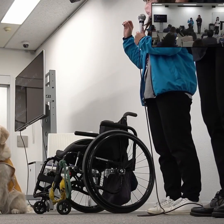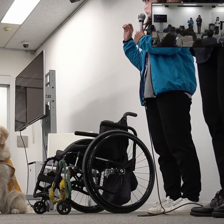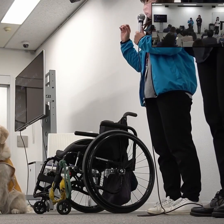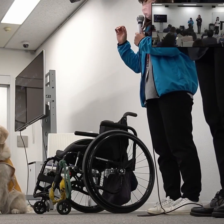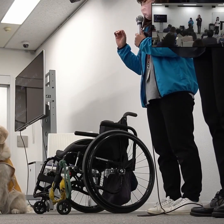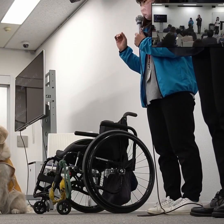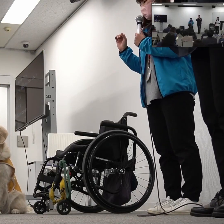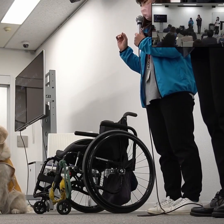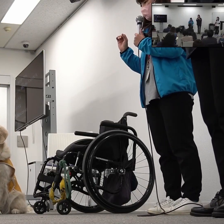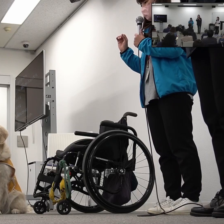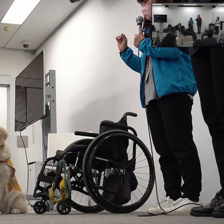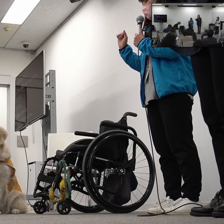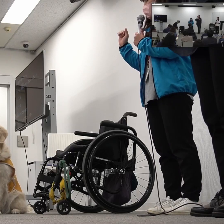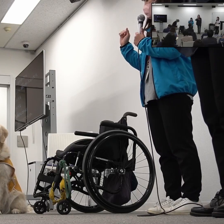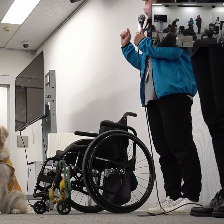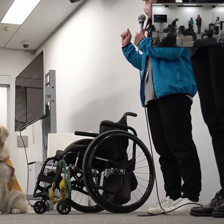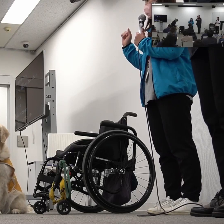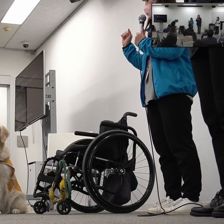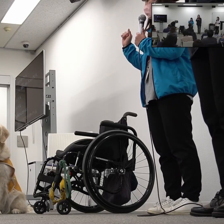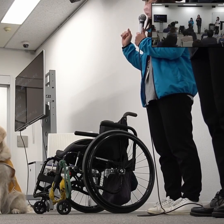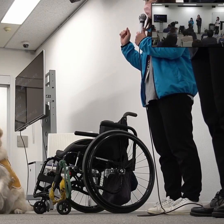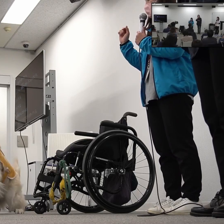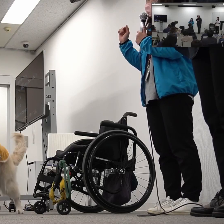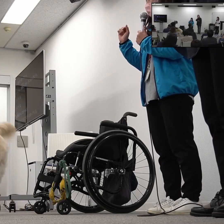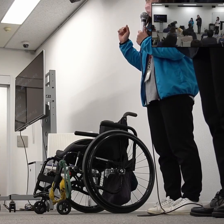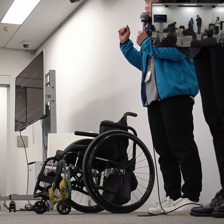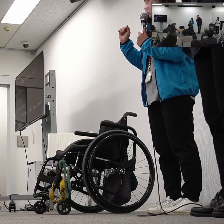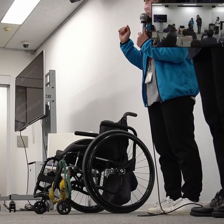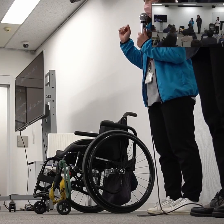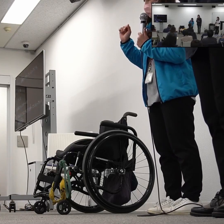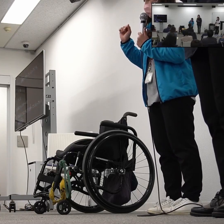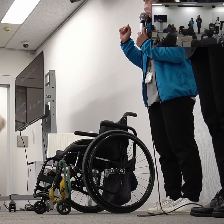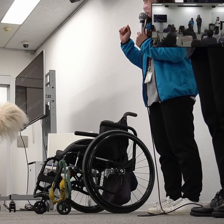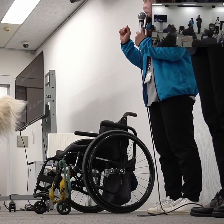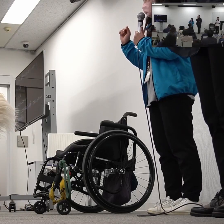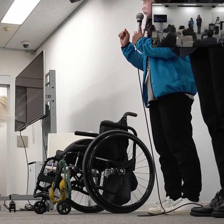携帯電話を「携帯」と言われて持ってくるっていうのは